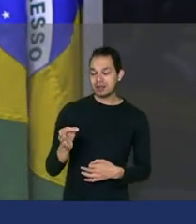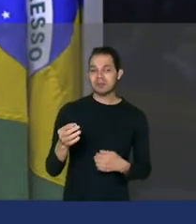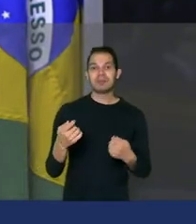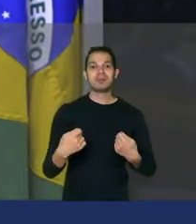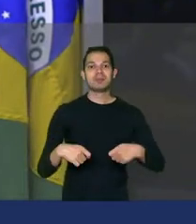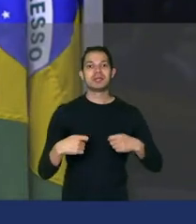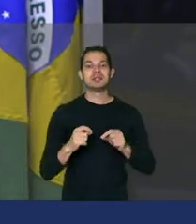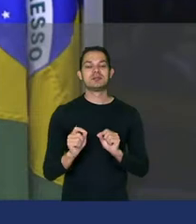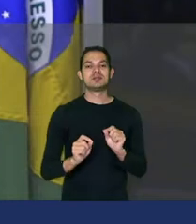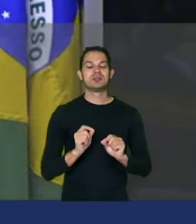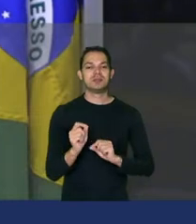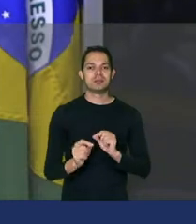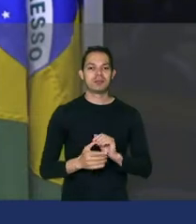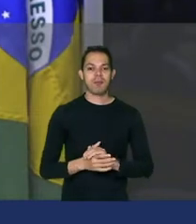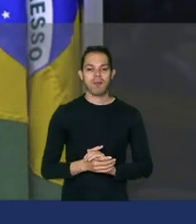MOURA, NÓS TEREMOS SIMPLESMENTE UMA DESTRUIÇÃO